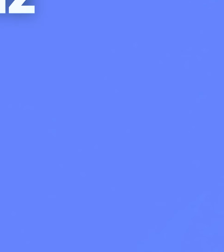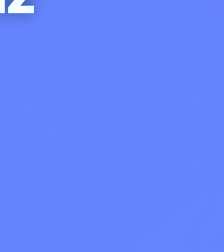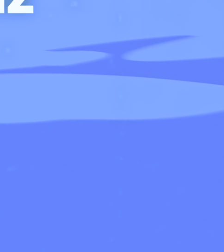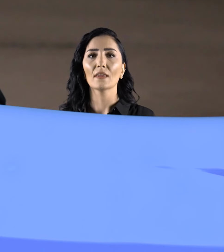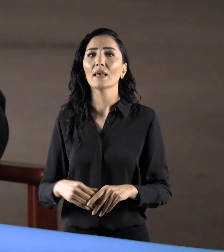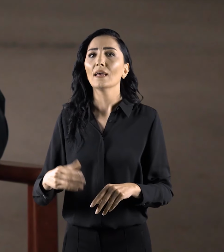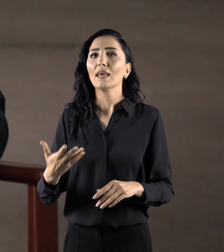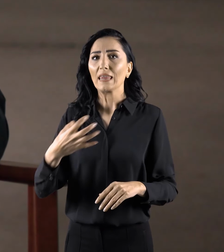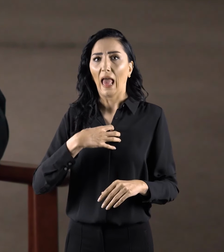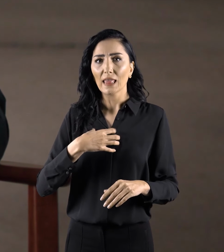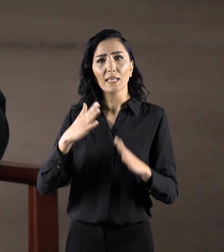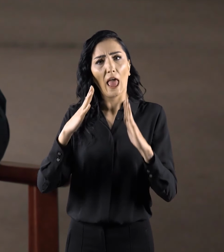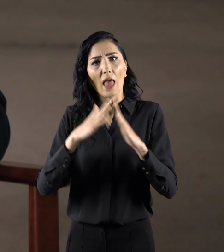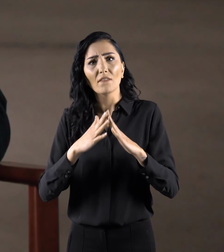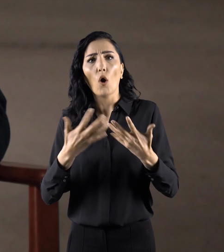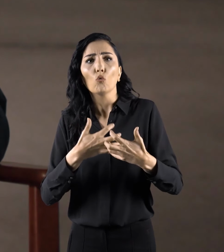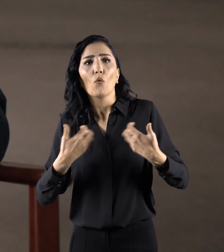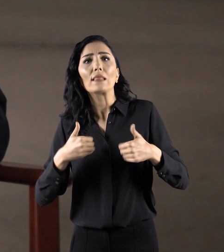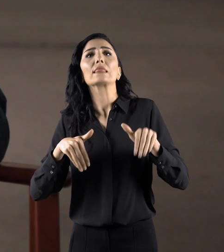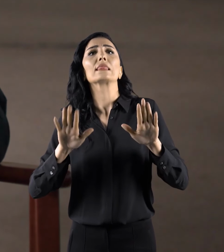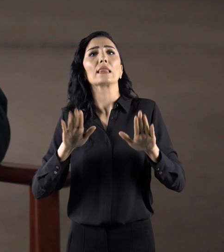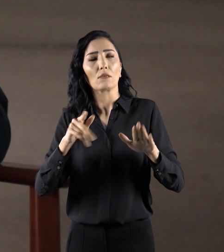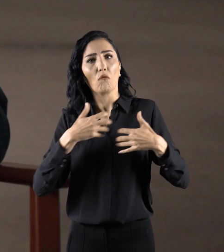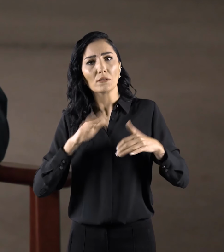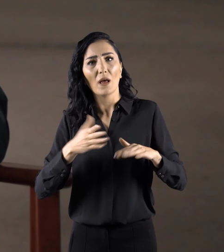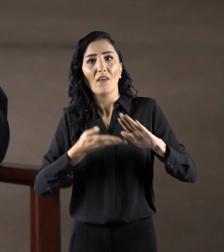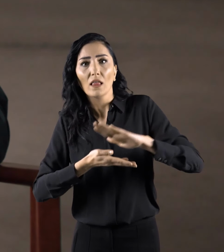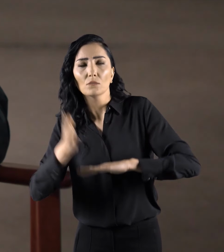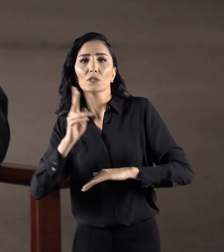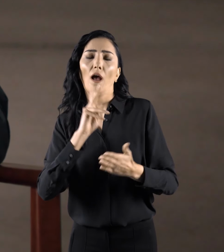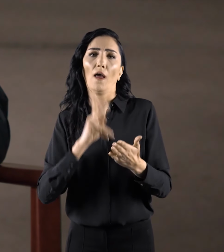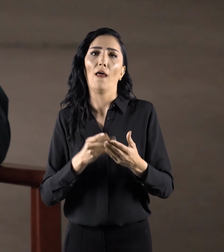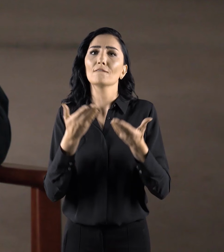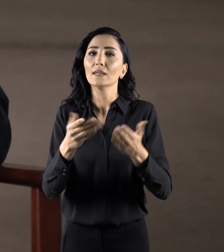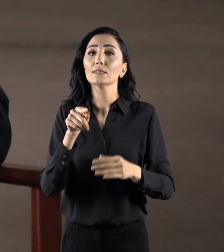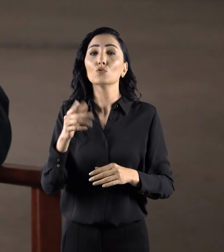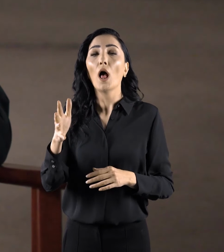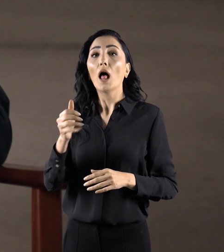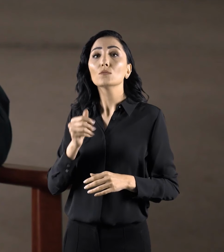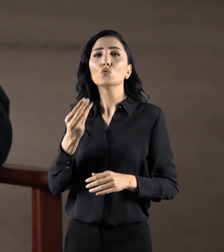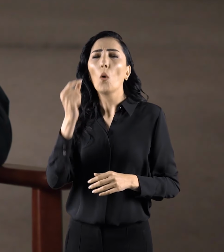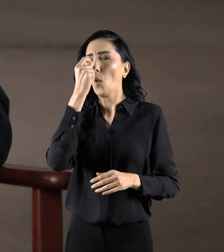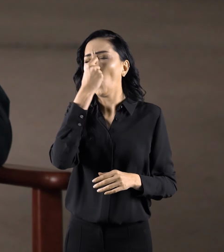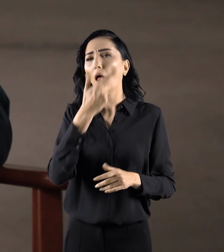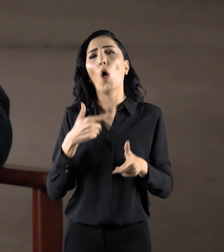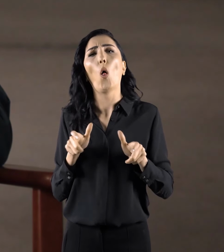Kendinizi artık evde güvende hissetmediğiniz bir noktadasınız ve tahliyeye karar verdiniz burada alacağınız çok basit önlemler var.